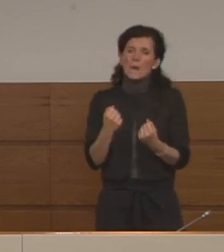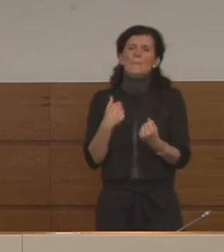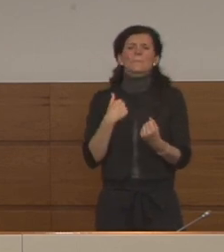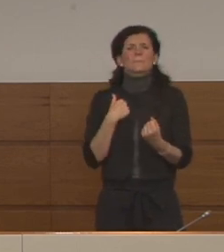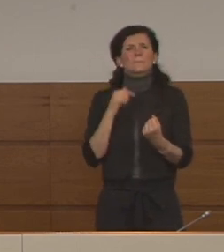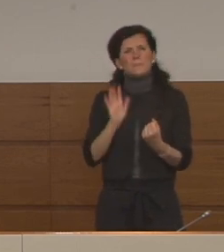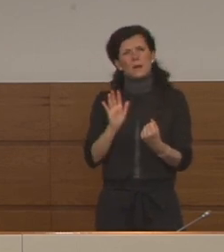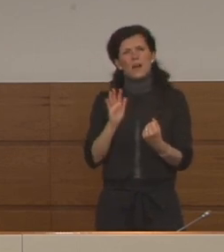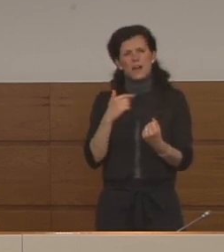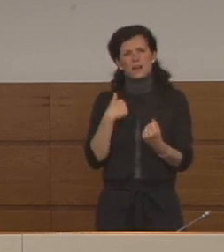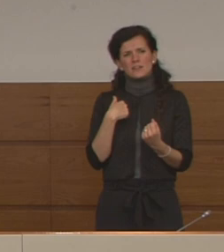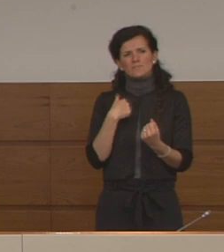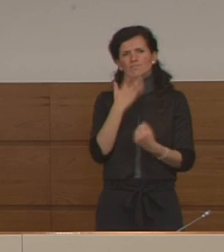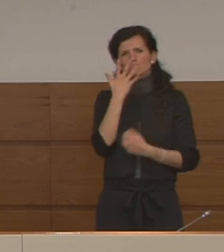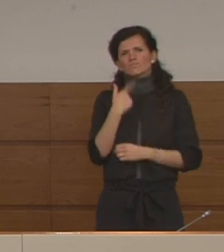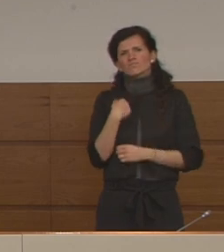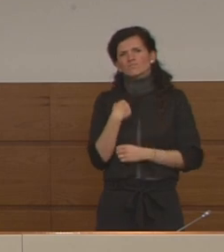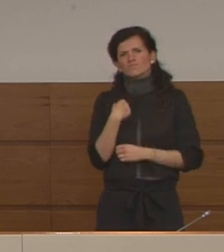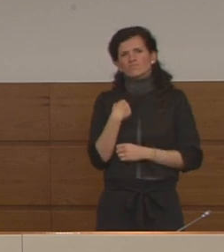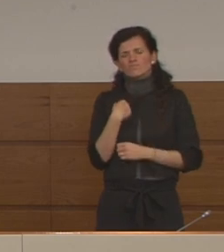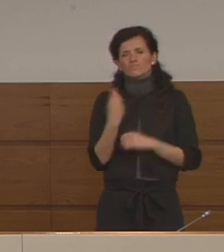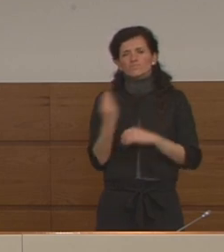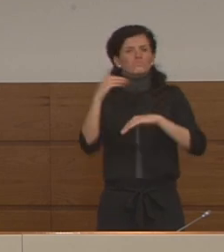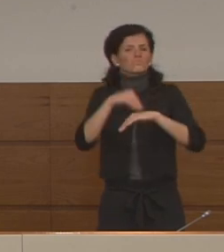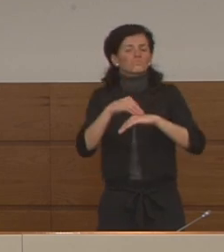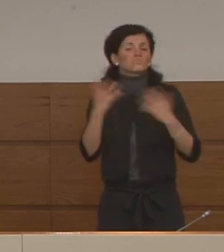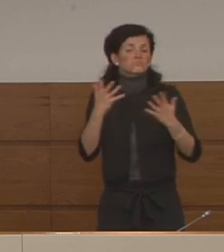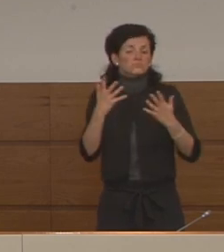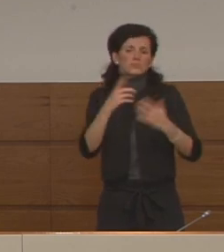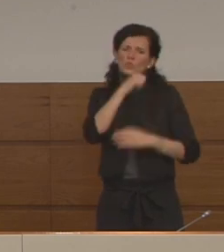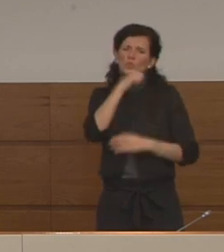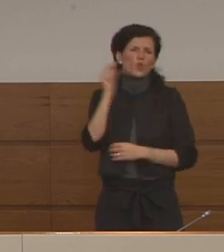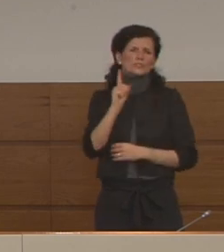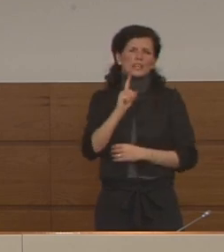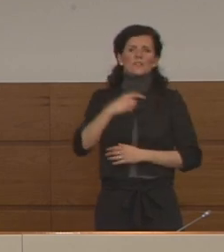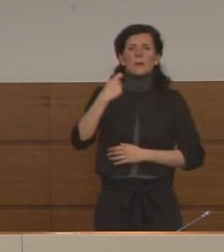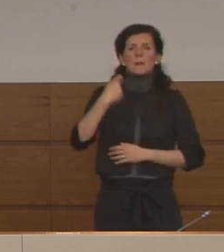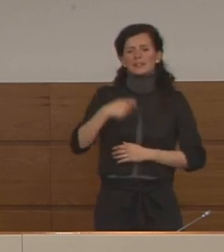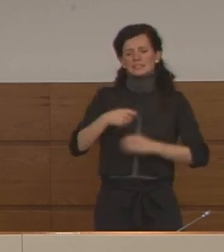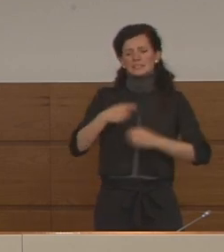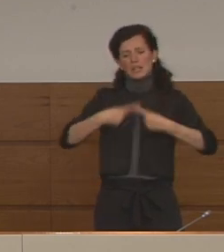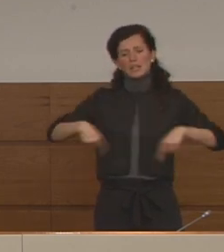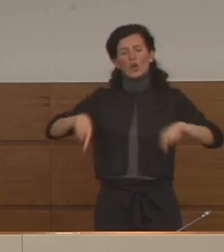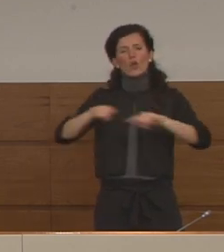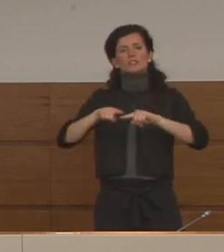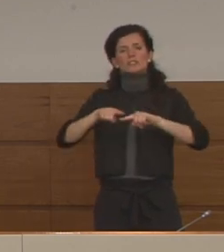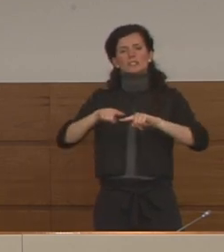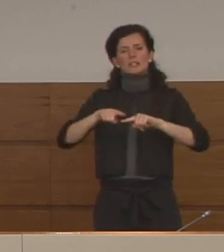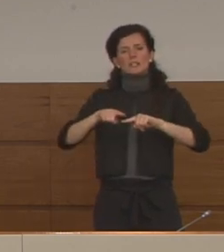Non serve, vedi, che il Presidente del Consiglio, un po' così in difficoltà per tanti motivi,